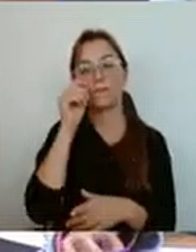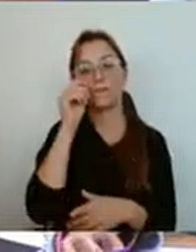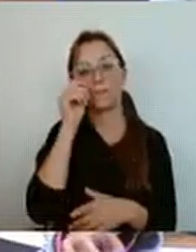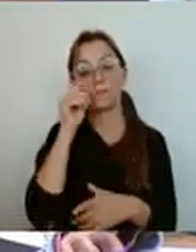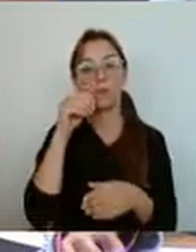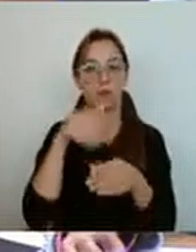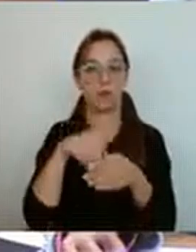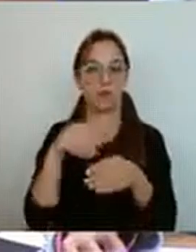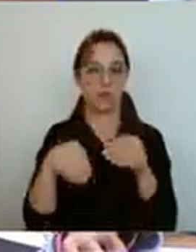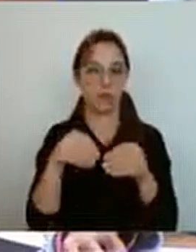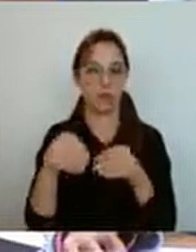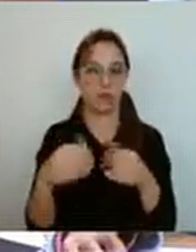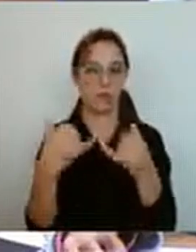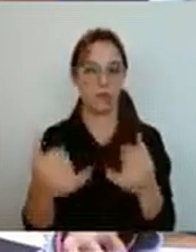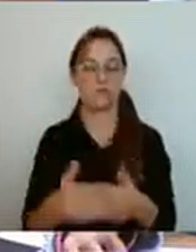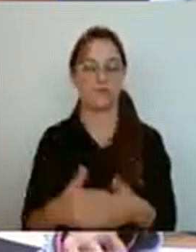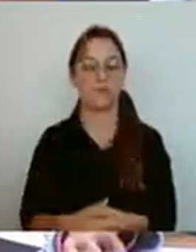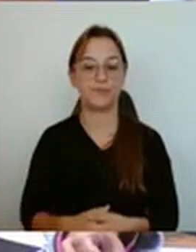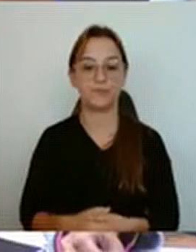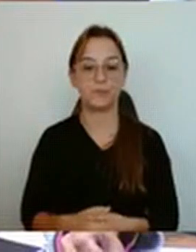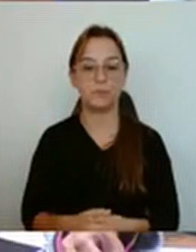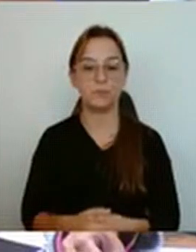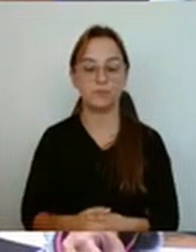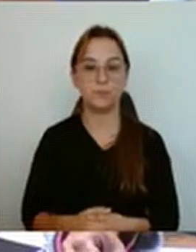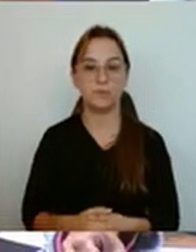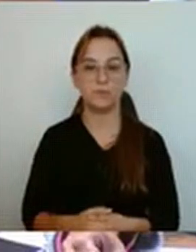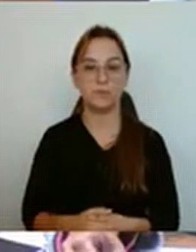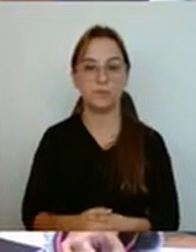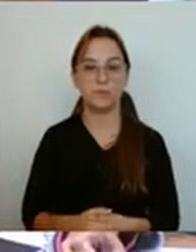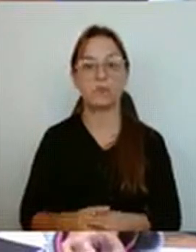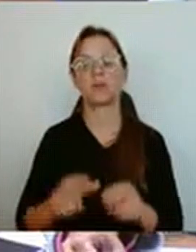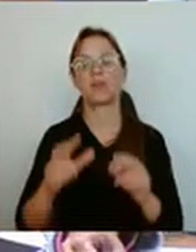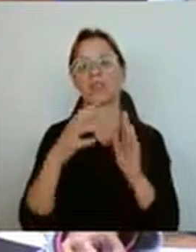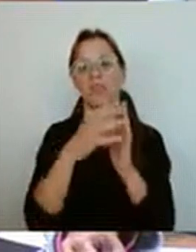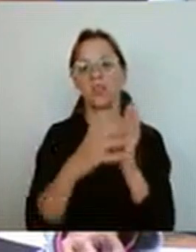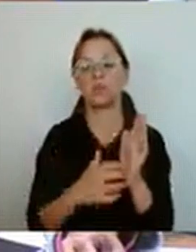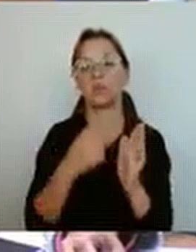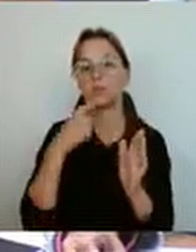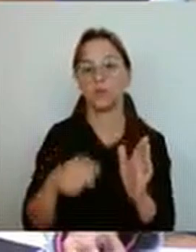Não irei repetir o texto da proposta